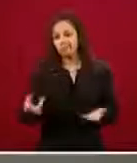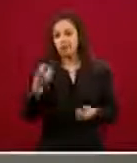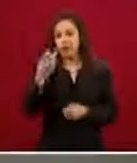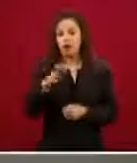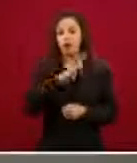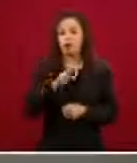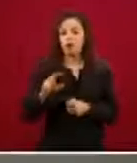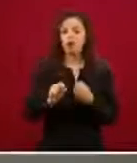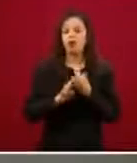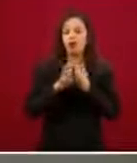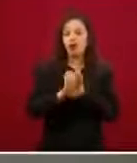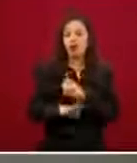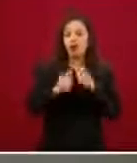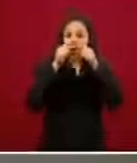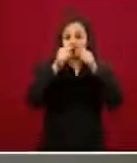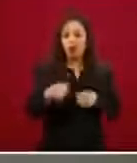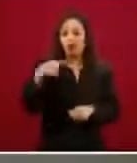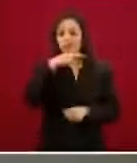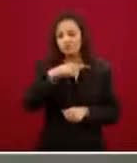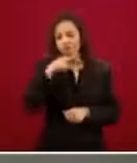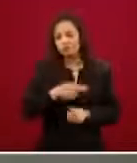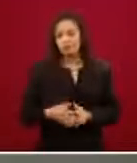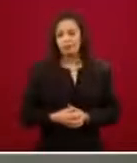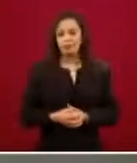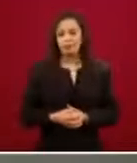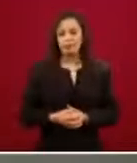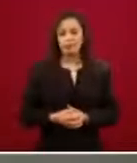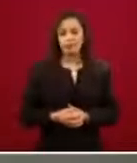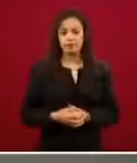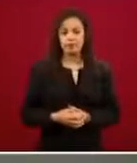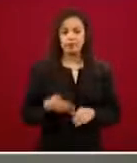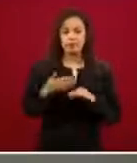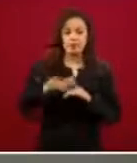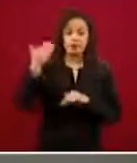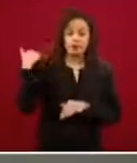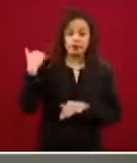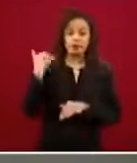Señor director del Issste, si me permite. La semana pasada no tuve oportunidad de preguntarle